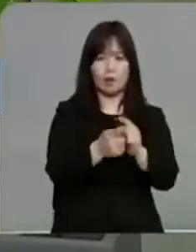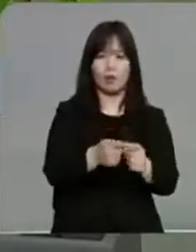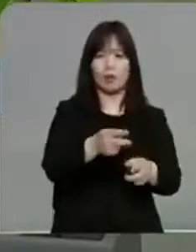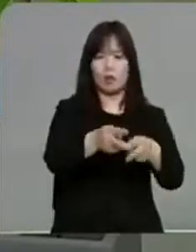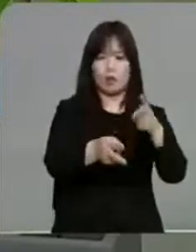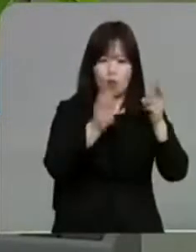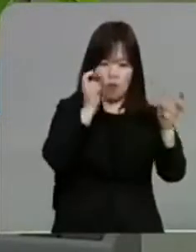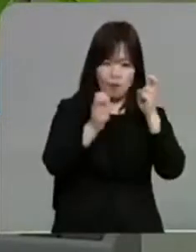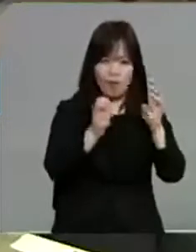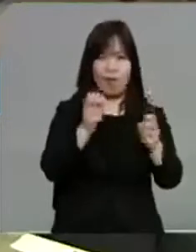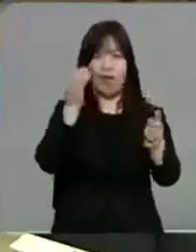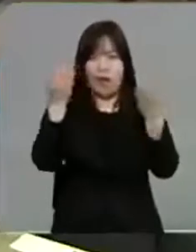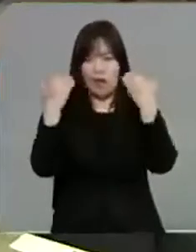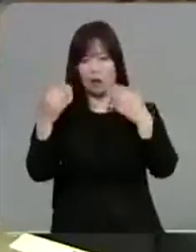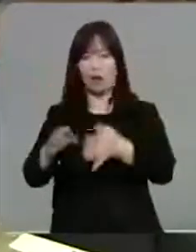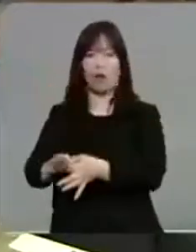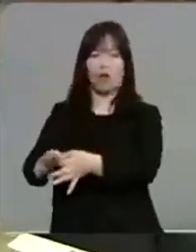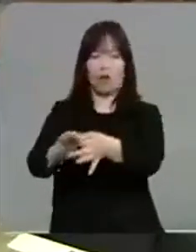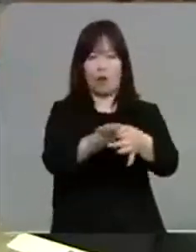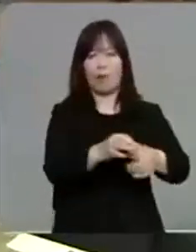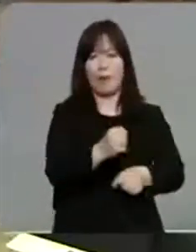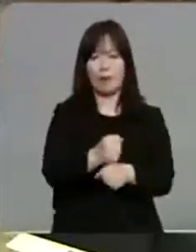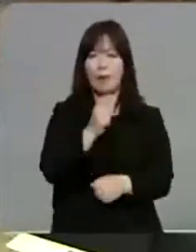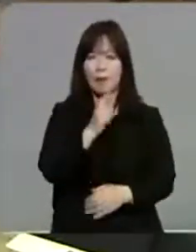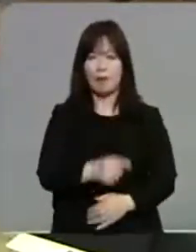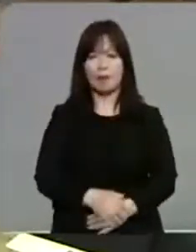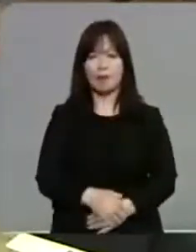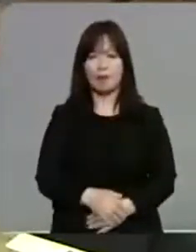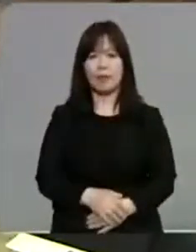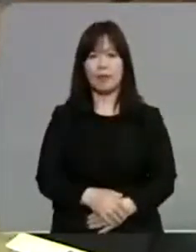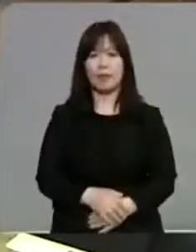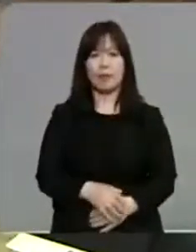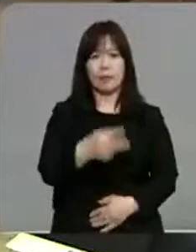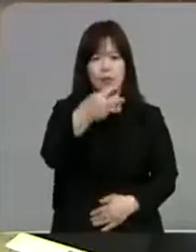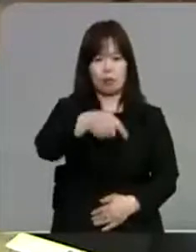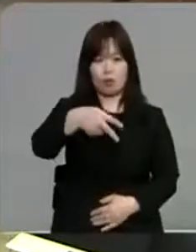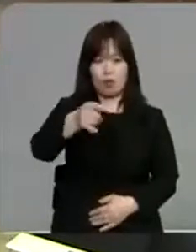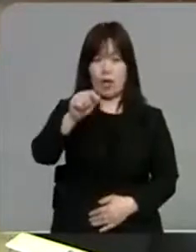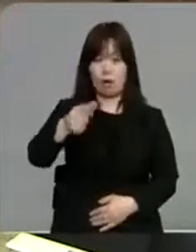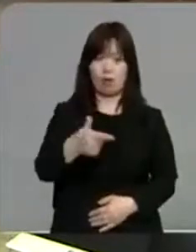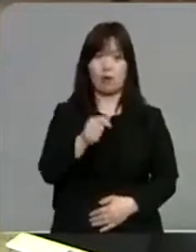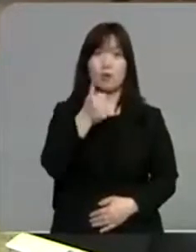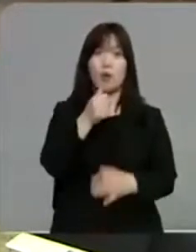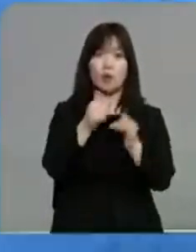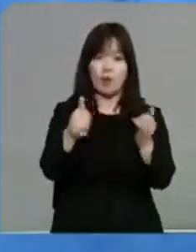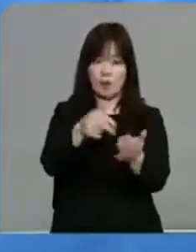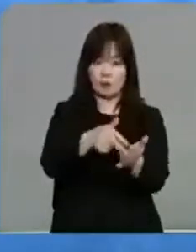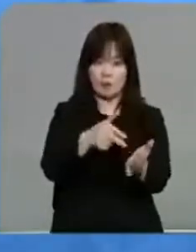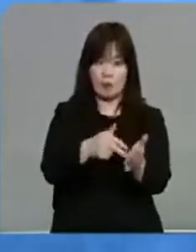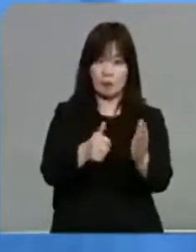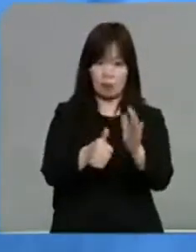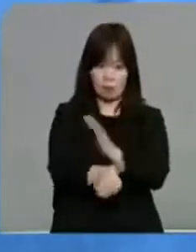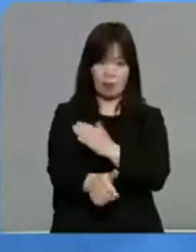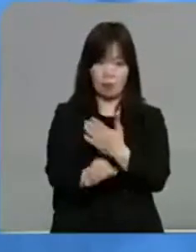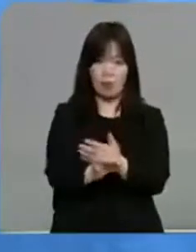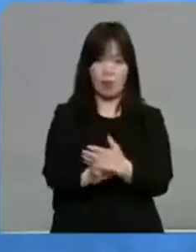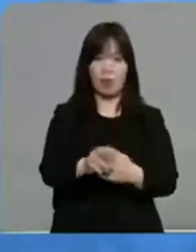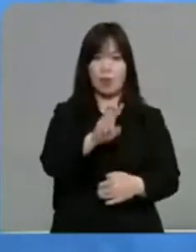를 두세훈 완주군 13개 읍면 마을변호사 의 대표 공약은 만경강을 관광과